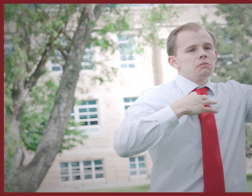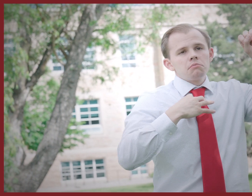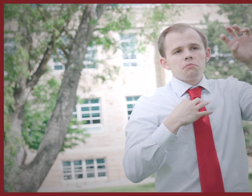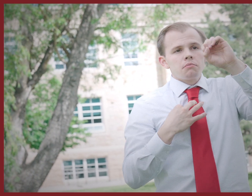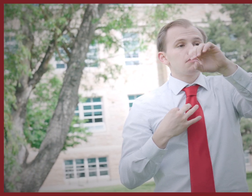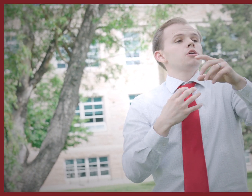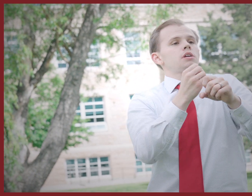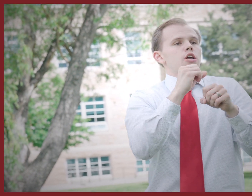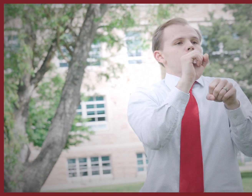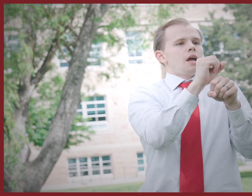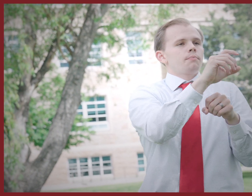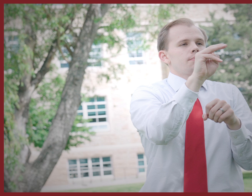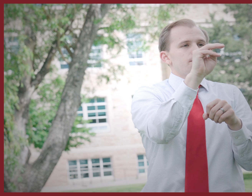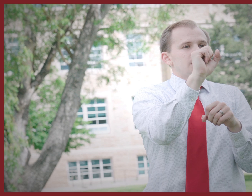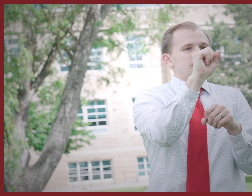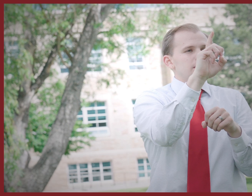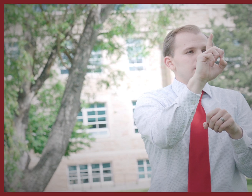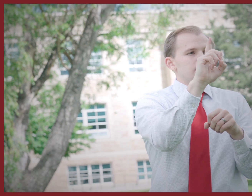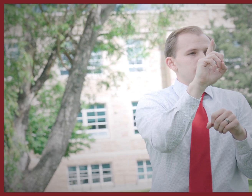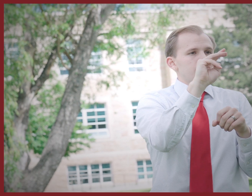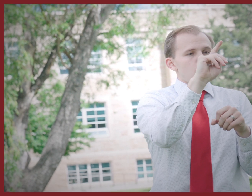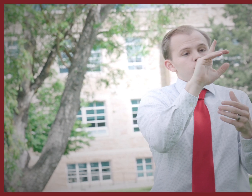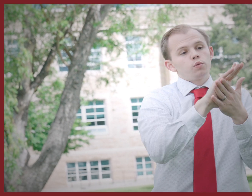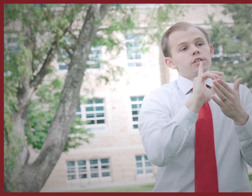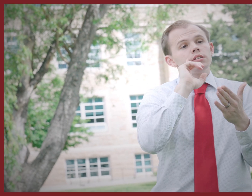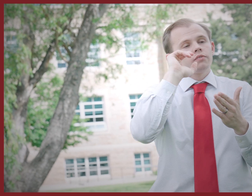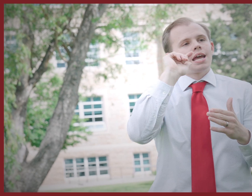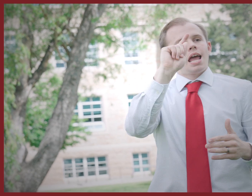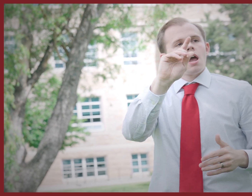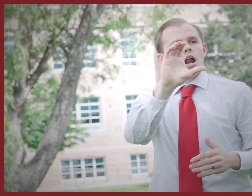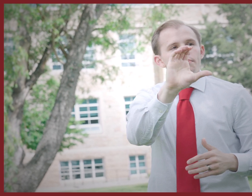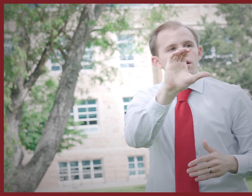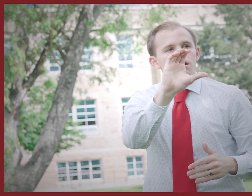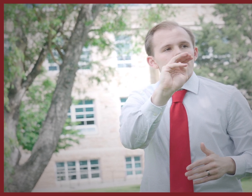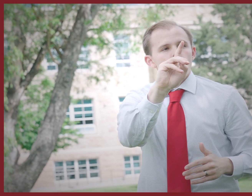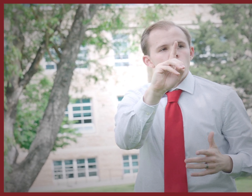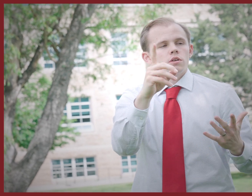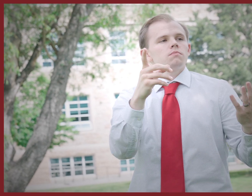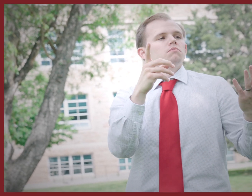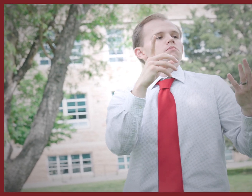y sometí solicitudes a muchos lugares diferentes. Conseguí un trabajo en Maryland Escuela para los Sordos en